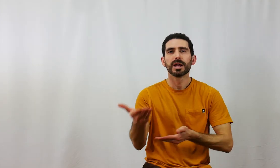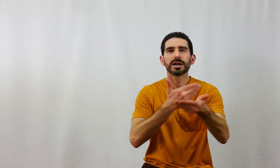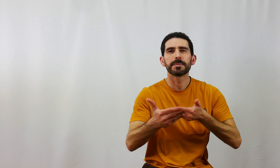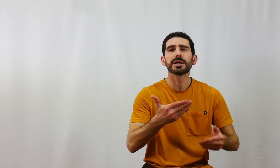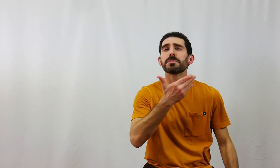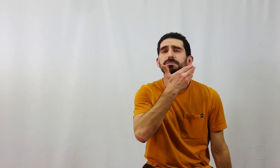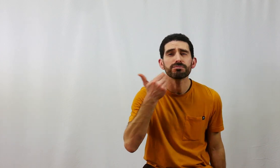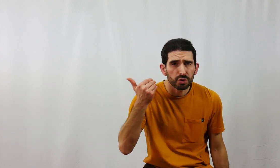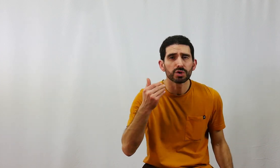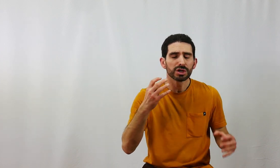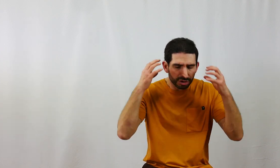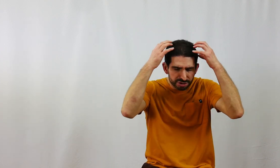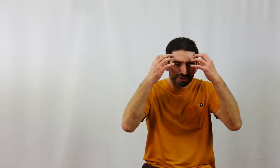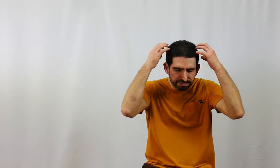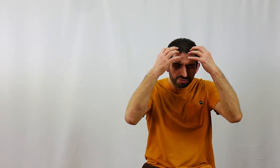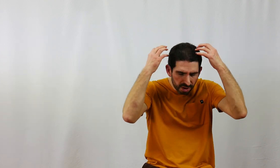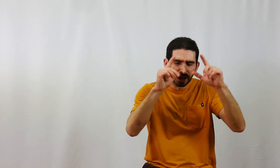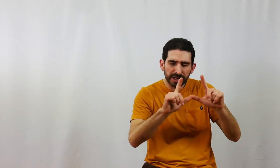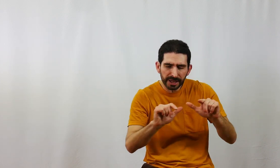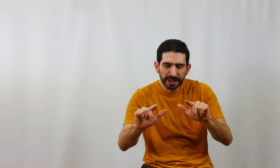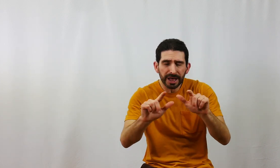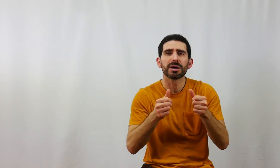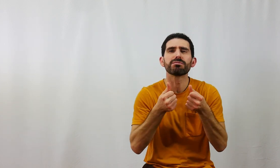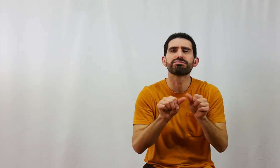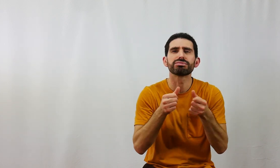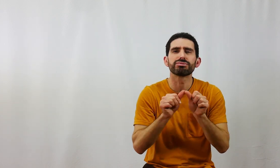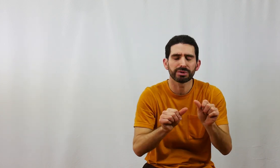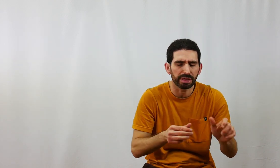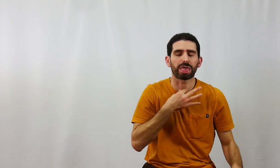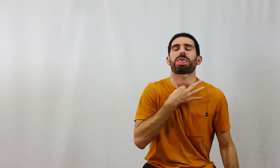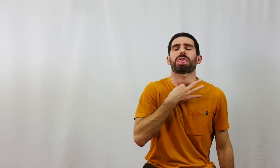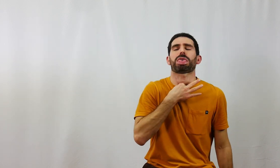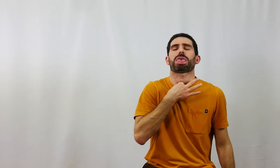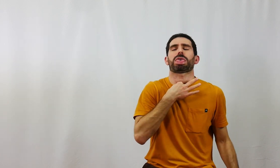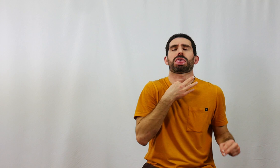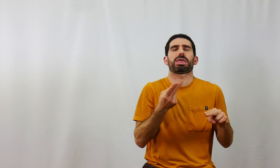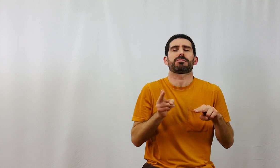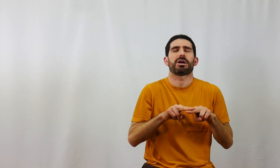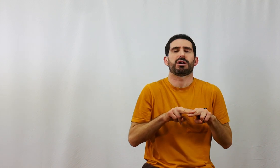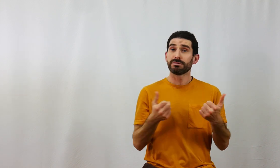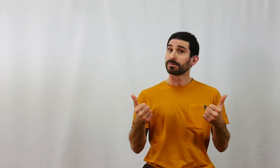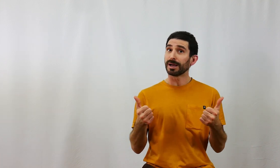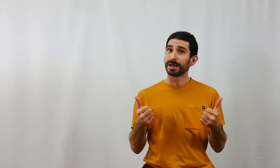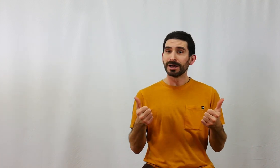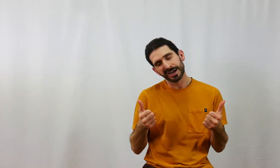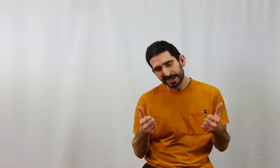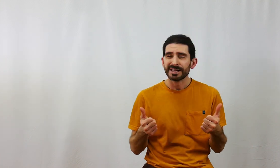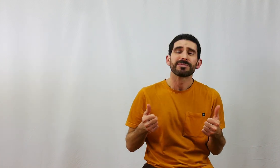A la place, c'est mieux d'utiliser des shampoings contenant un asphyxiant anti-poux. Ah super ! Sauf que...